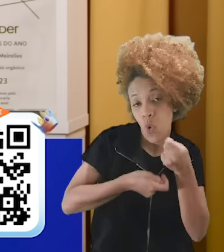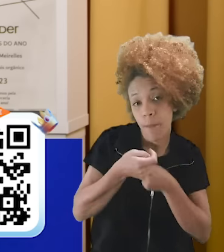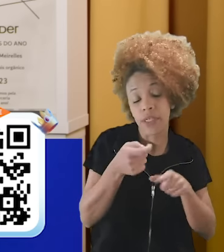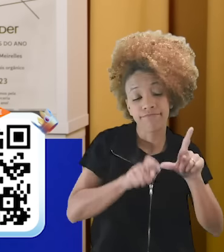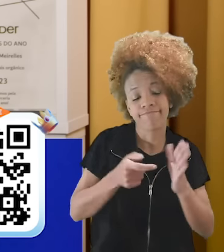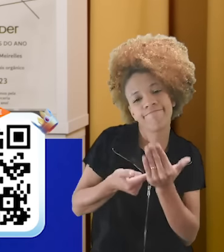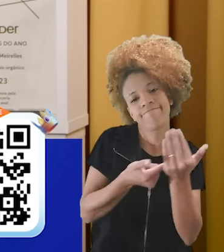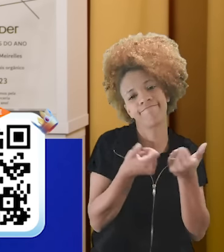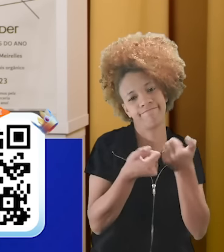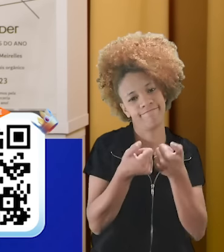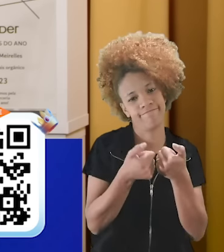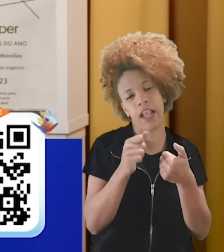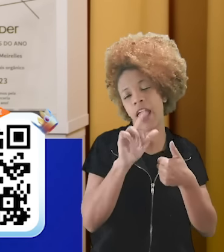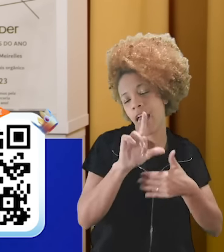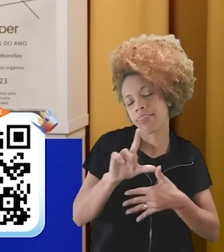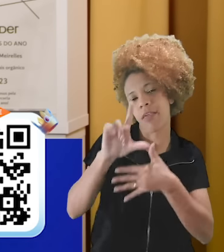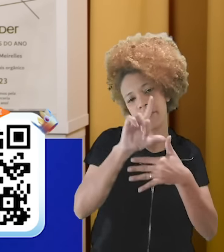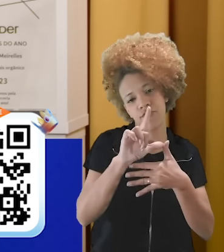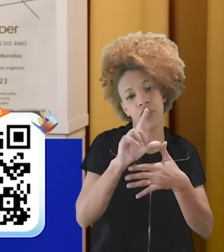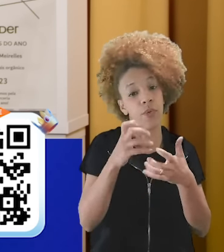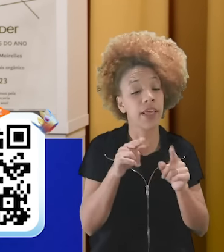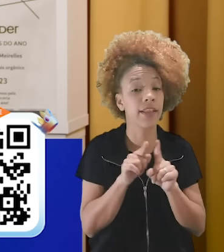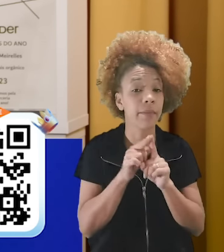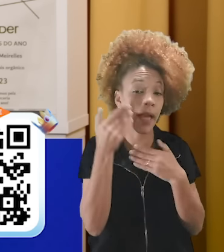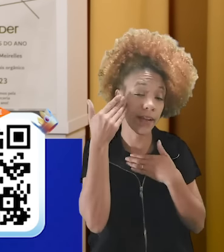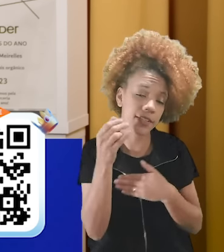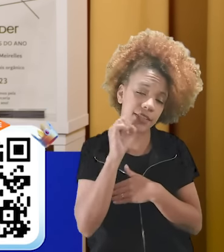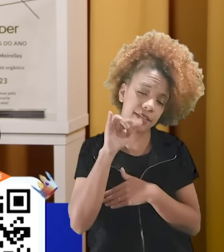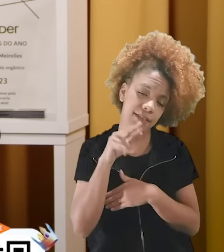de tecnologia e games da América Latina eu queria mais uma vez também agradecer a insider por fazer